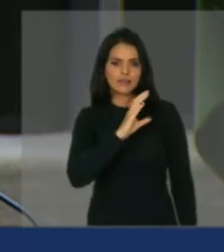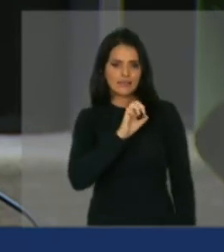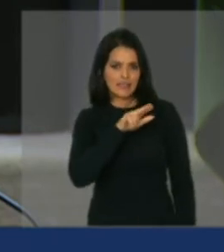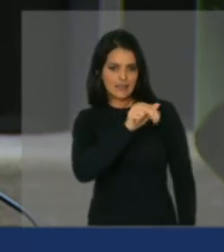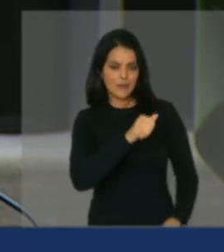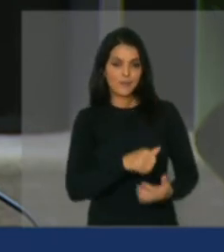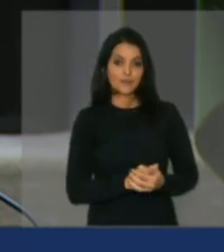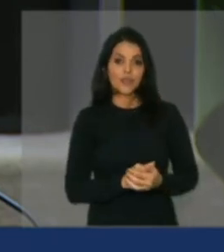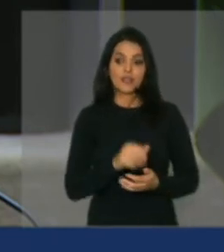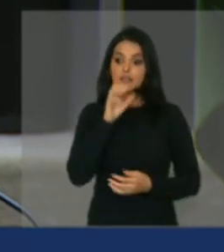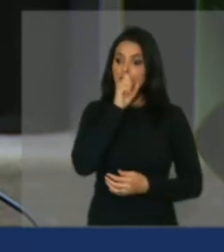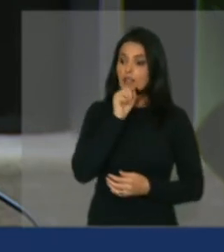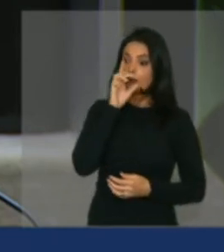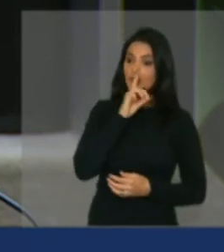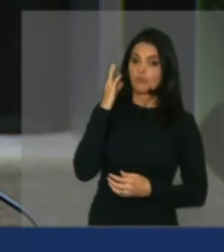TAMBÉM PARA REGIÃO DO